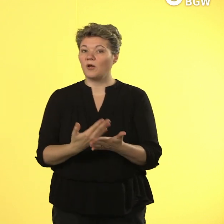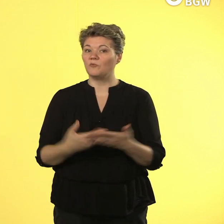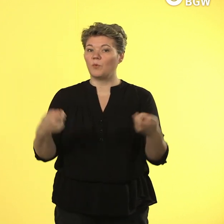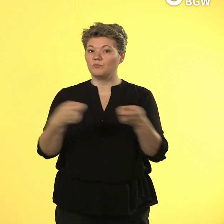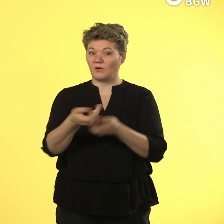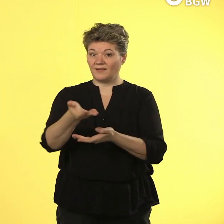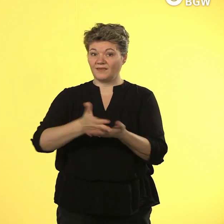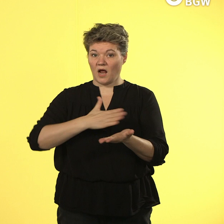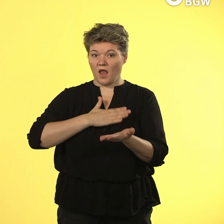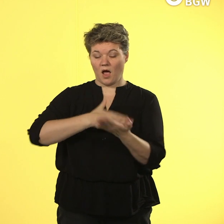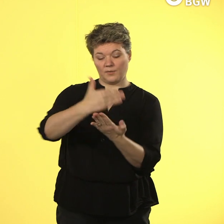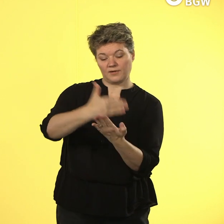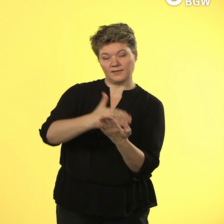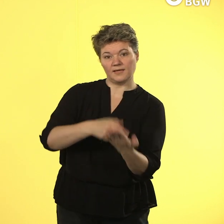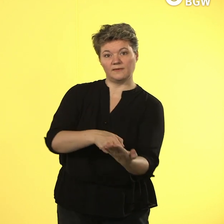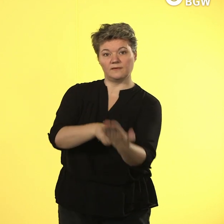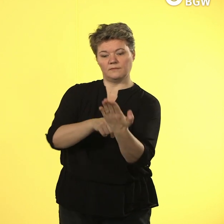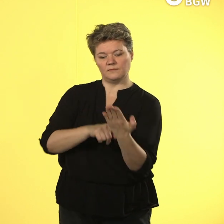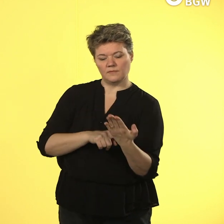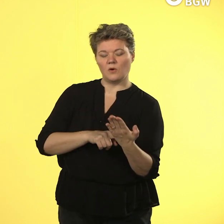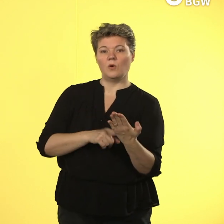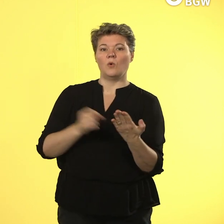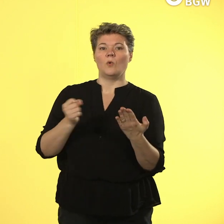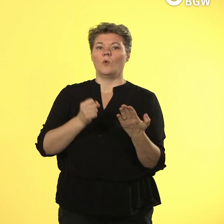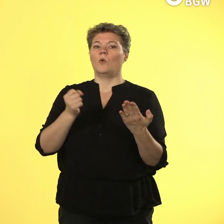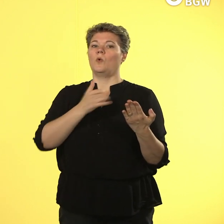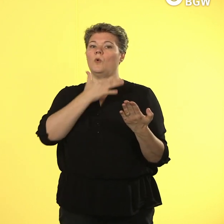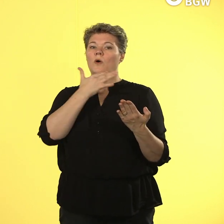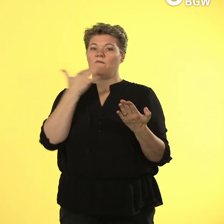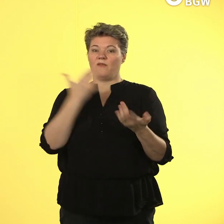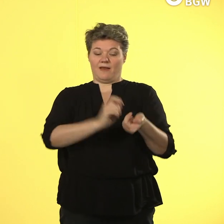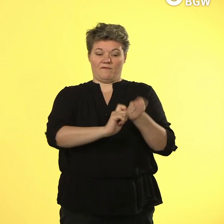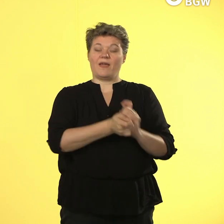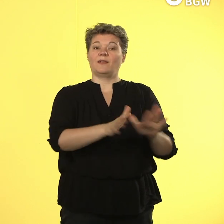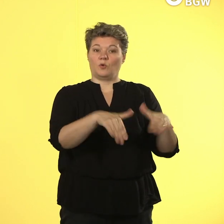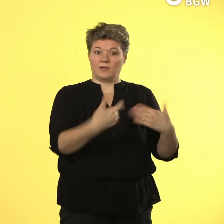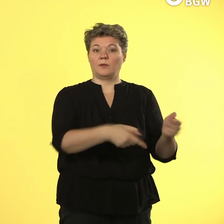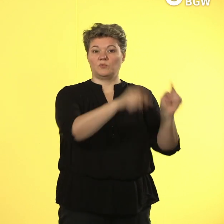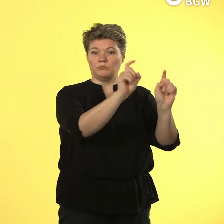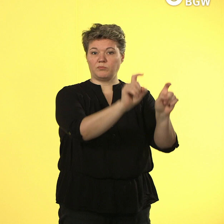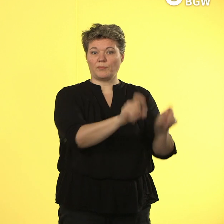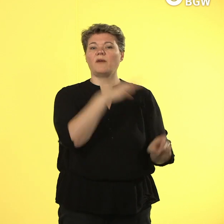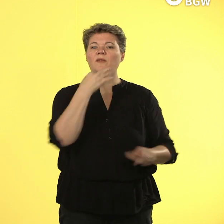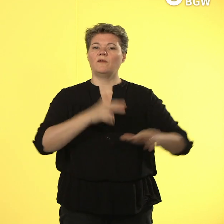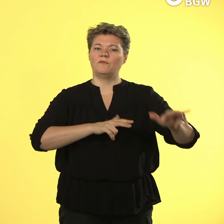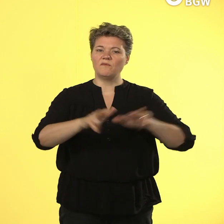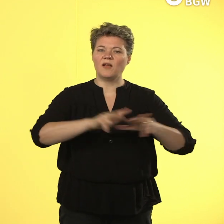um die es jetzt nicht geht bei mir. Das sind viele administratorische Veränderungen, die Gleichzeitigkeit von verschiedenen Modellen